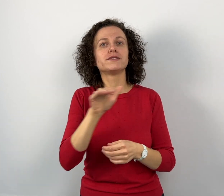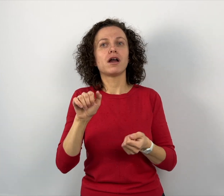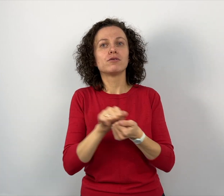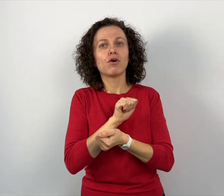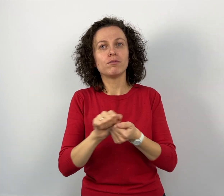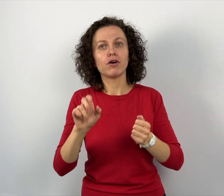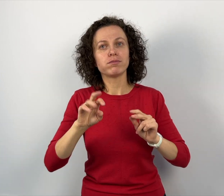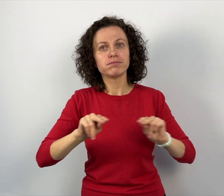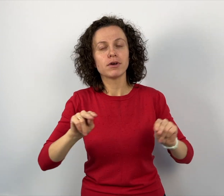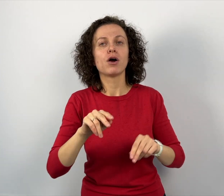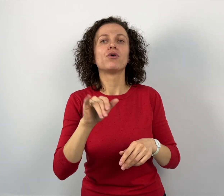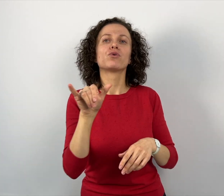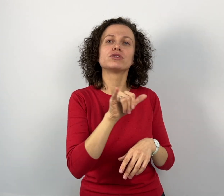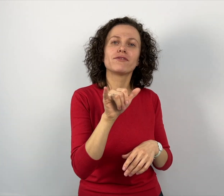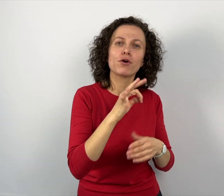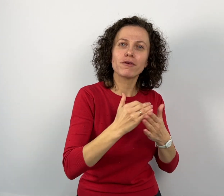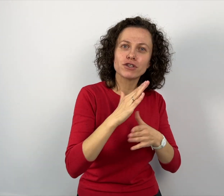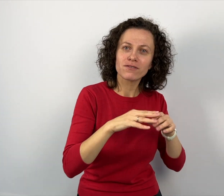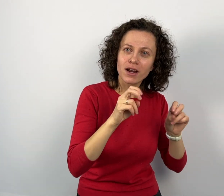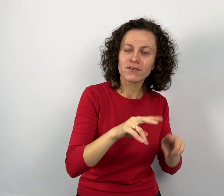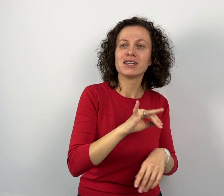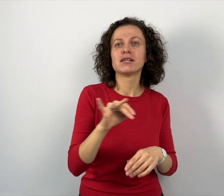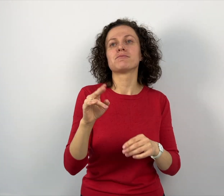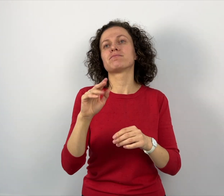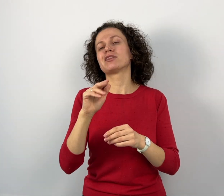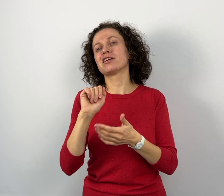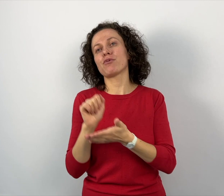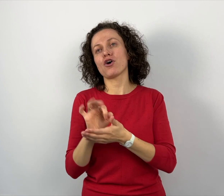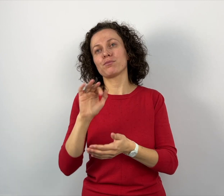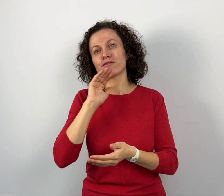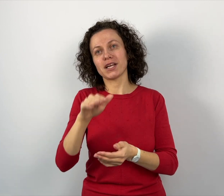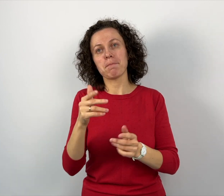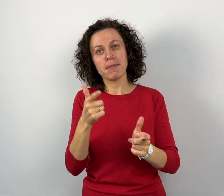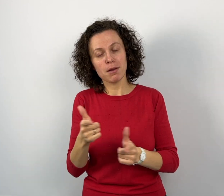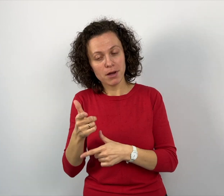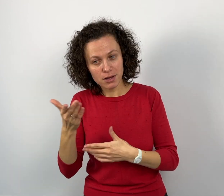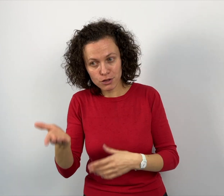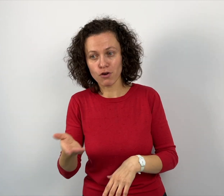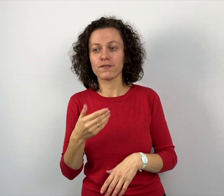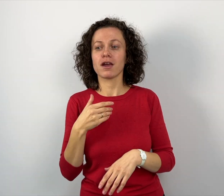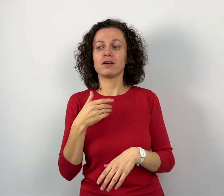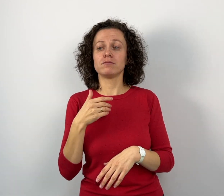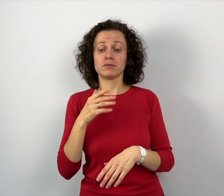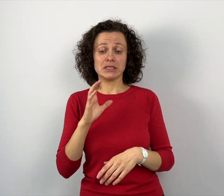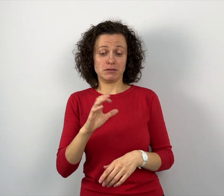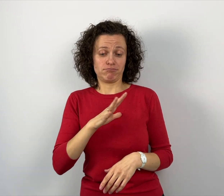мы получили лицензию на образовательную деятельность, приобрели бланки удостоверений о повышении квалификации и дипломов о профессиональной переподготовке.